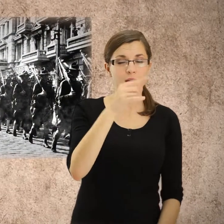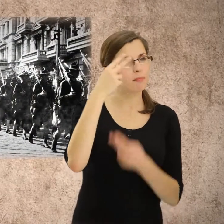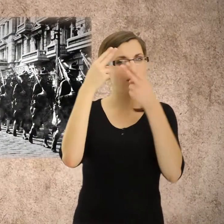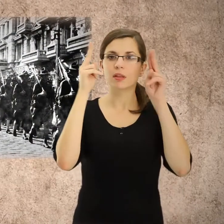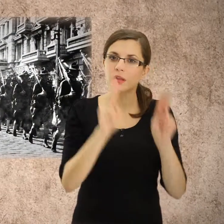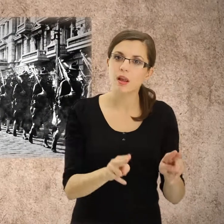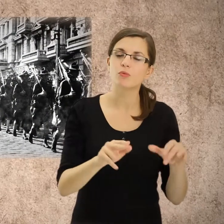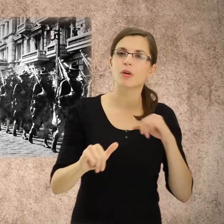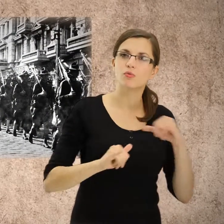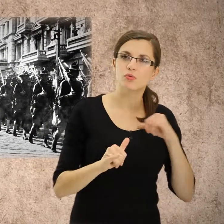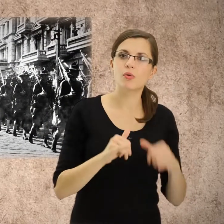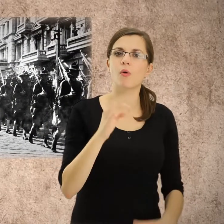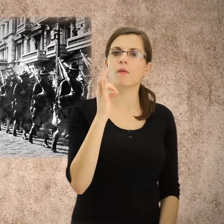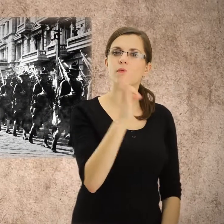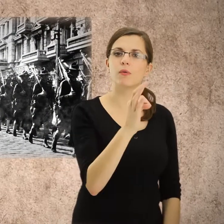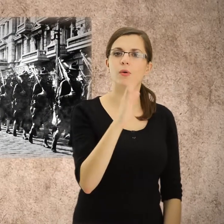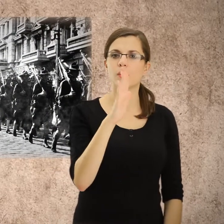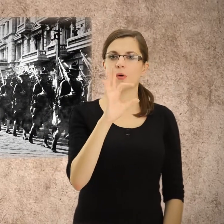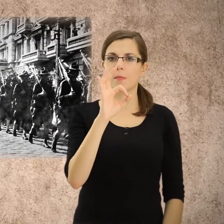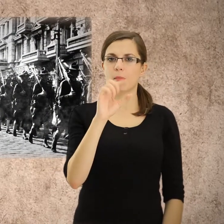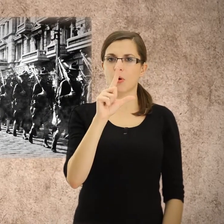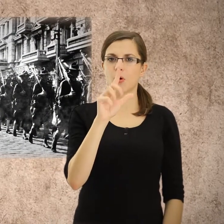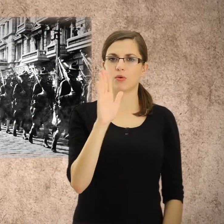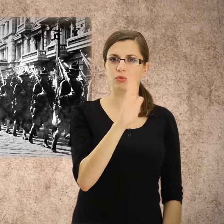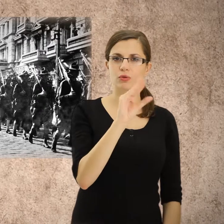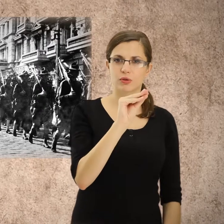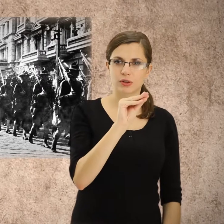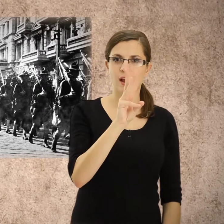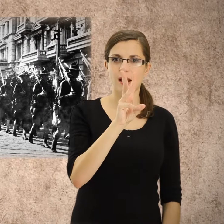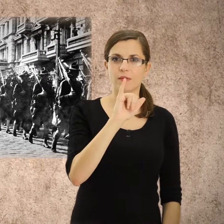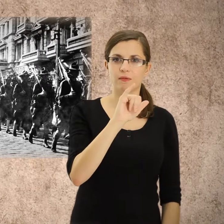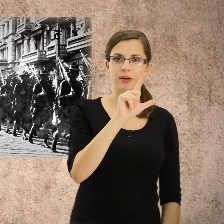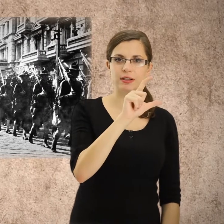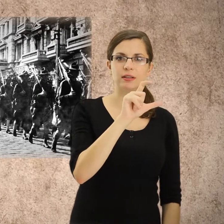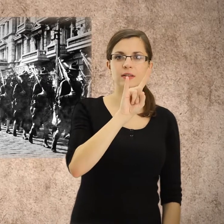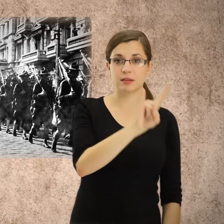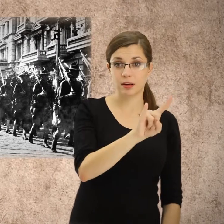nie uznały Rządu Bolszewików